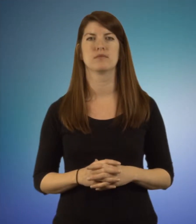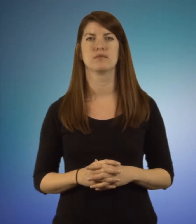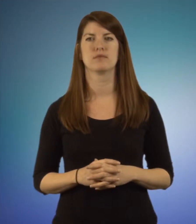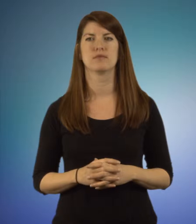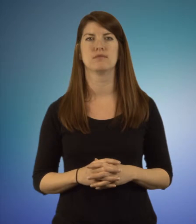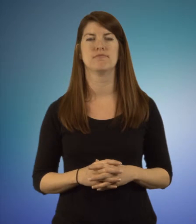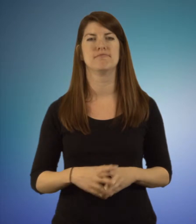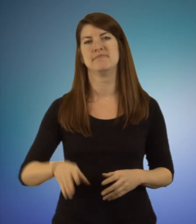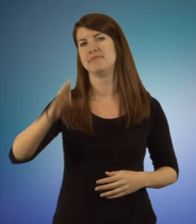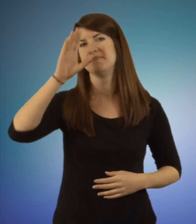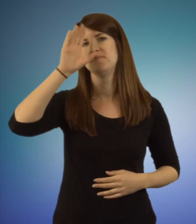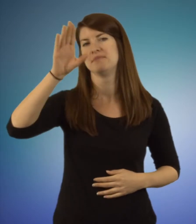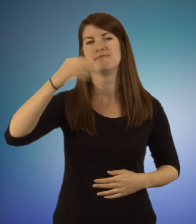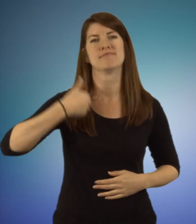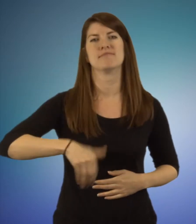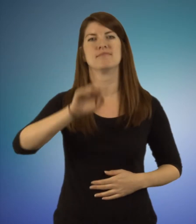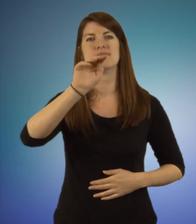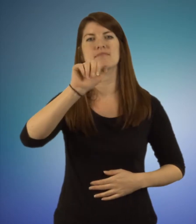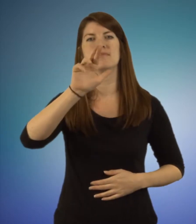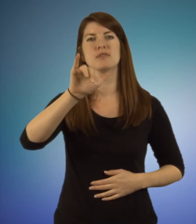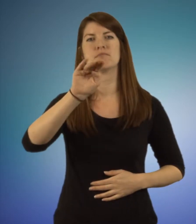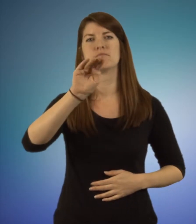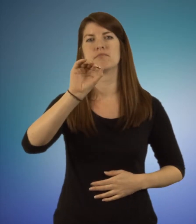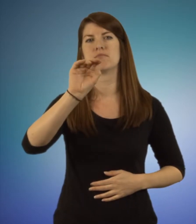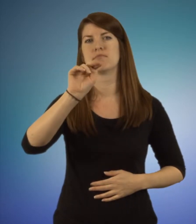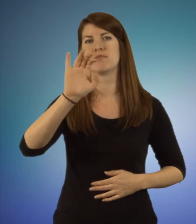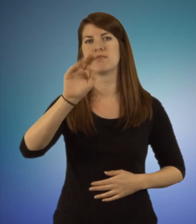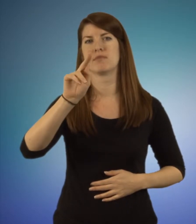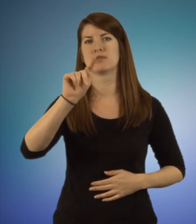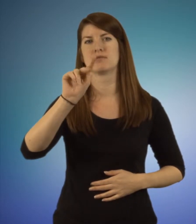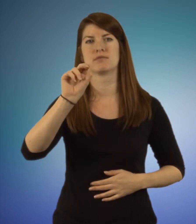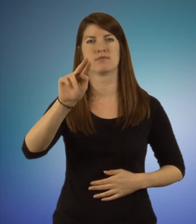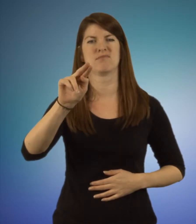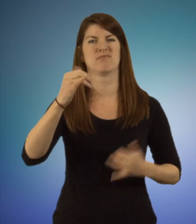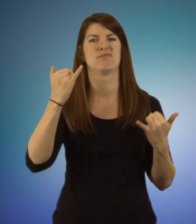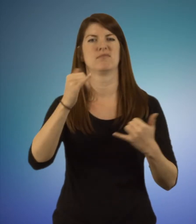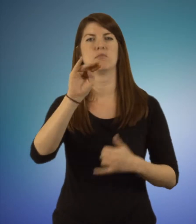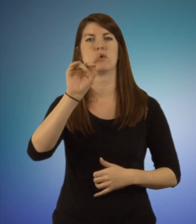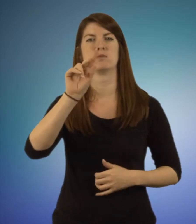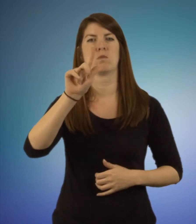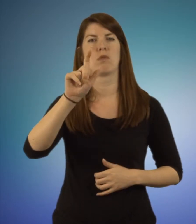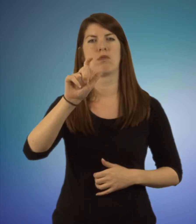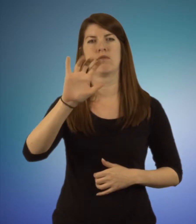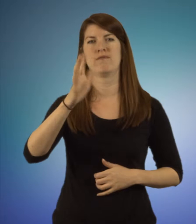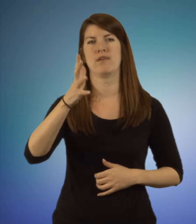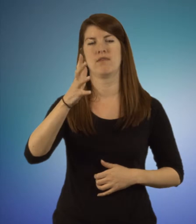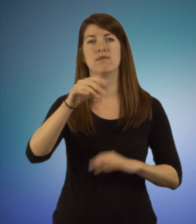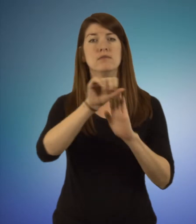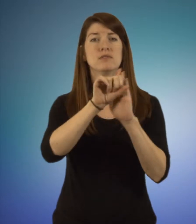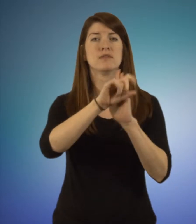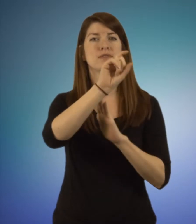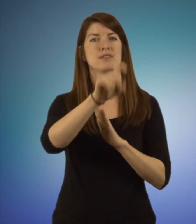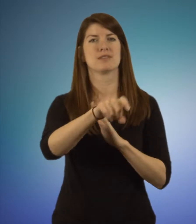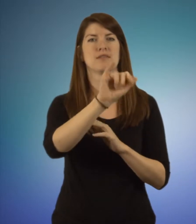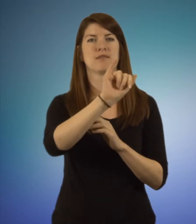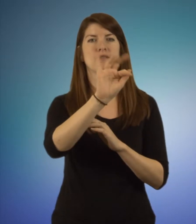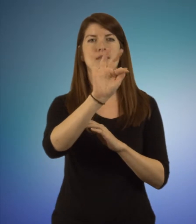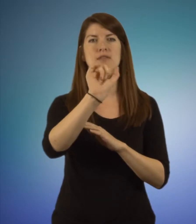Mary Monckton: Hola, soy Mary Monckton y este es el Módulo 5: Estado de Texas: IFSP y la transición a la edad escolar.